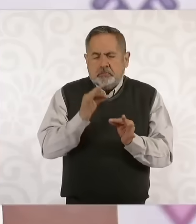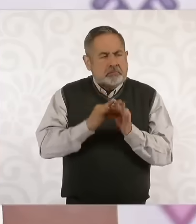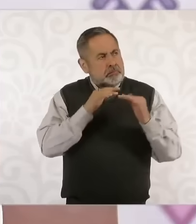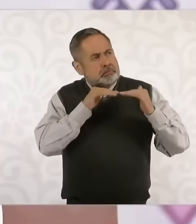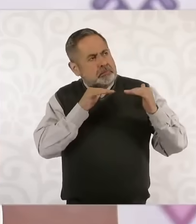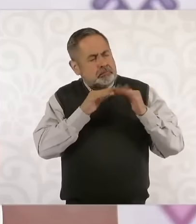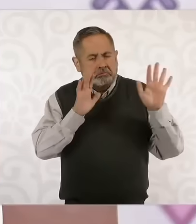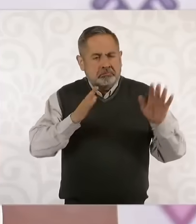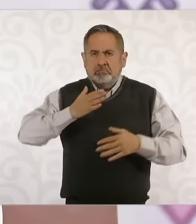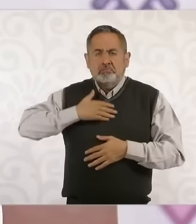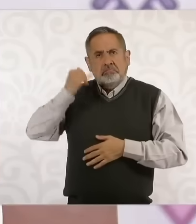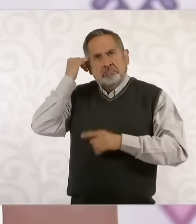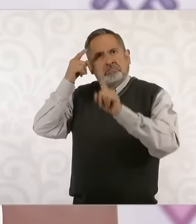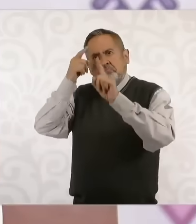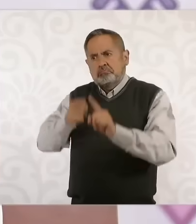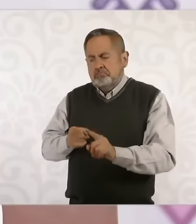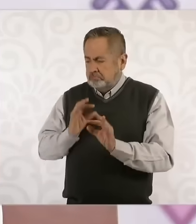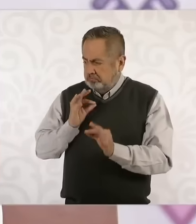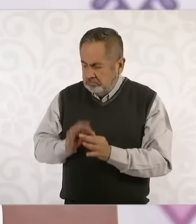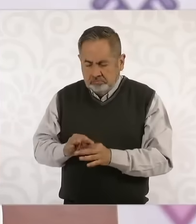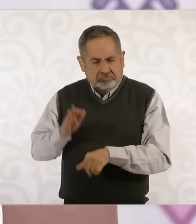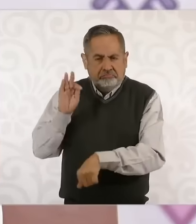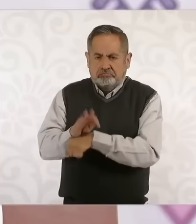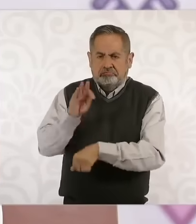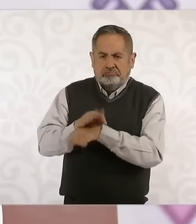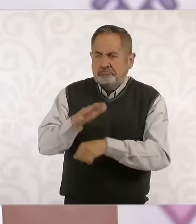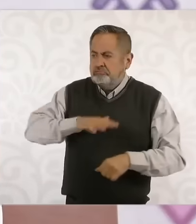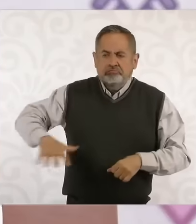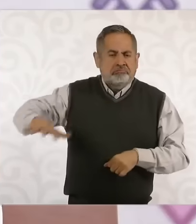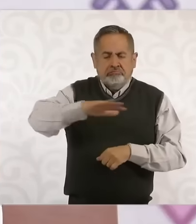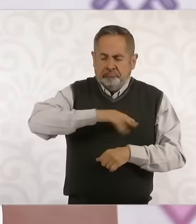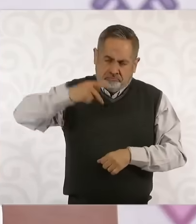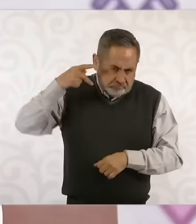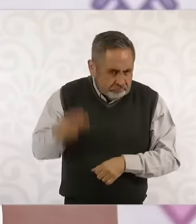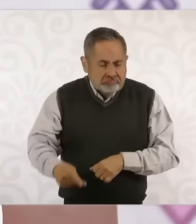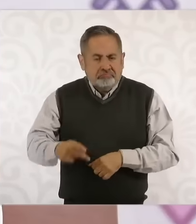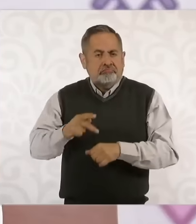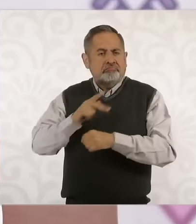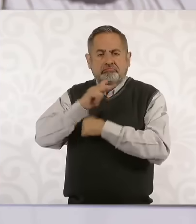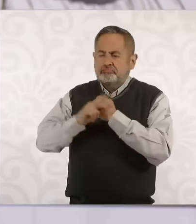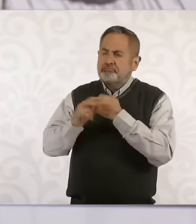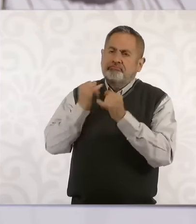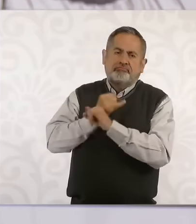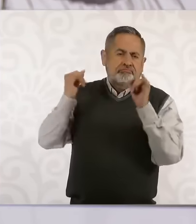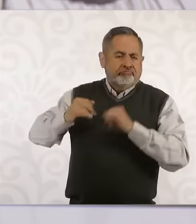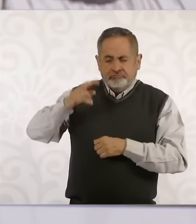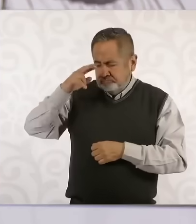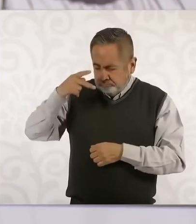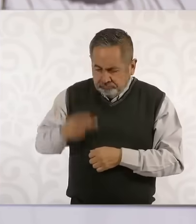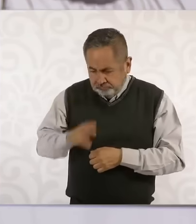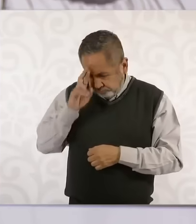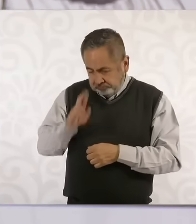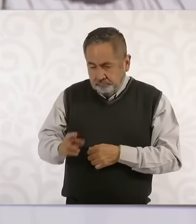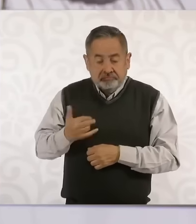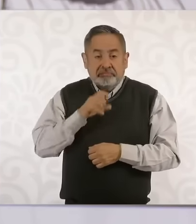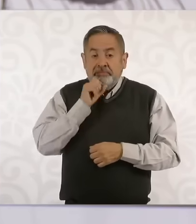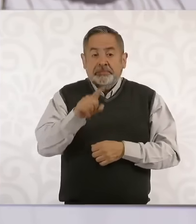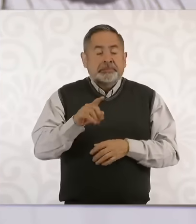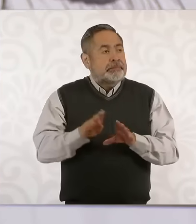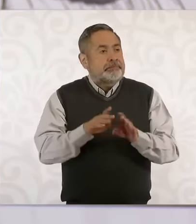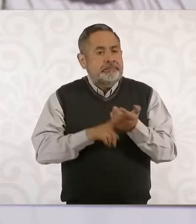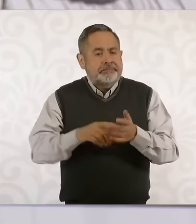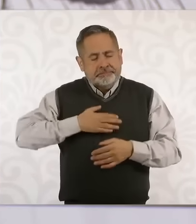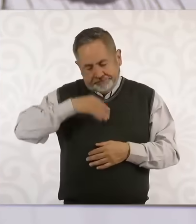con eh defendiendo nuestra soberanía y al mismo tiempo haciendo lo que consideramos que es mejor